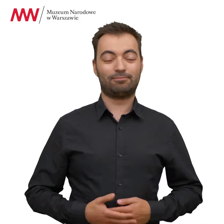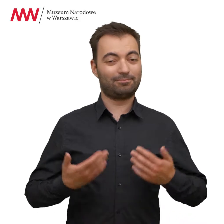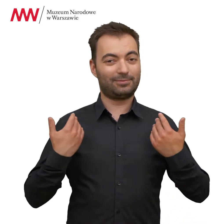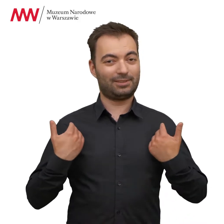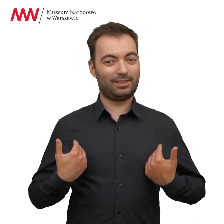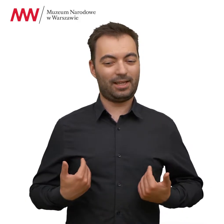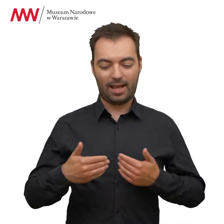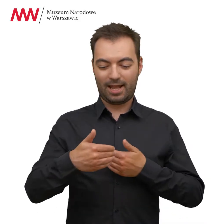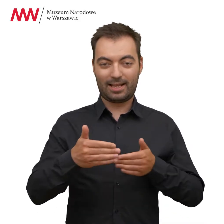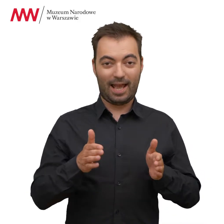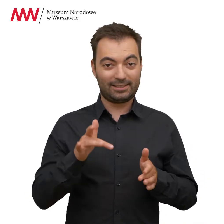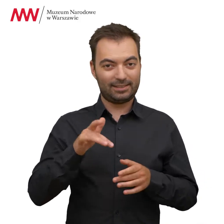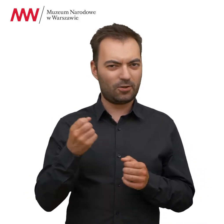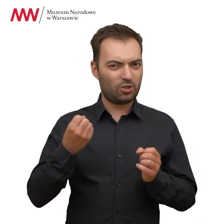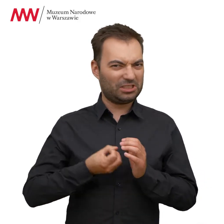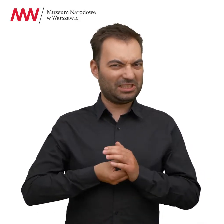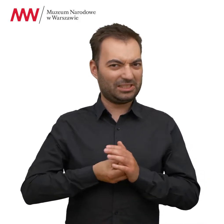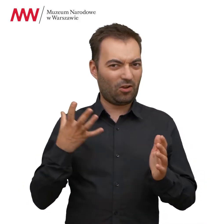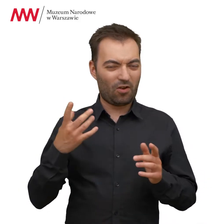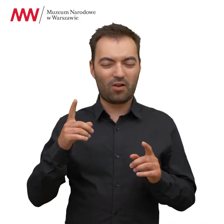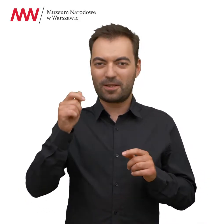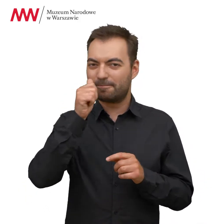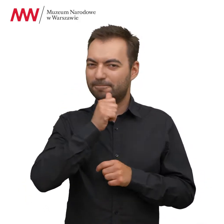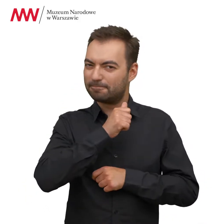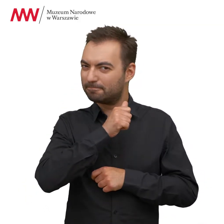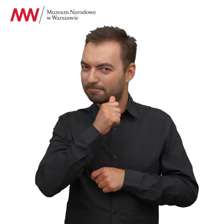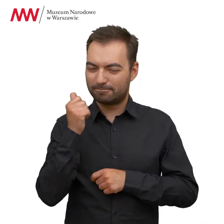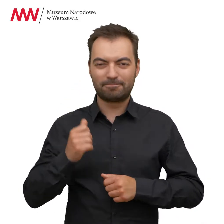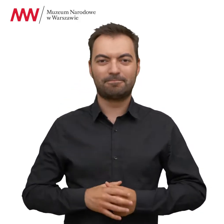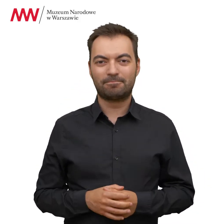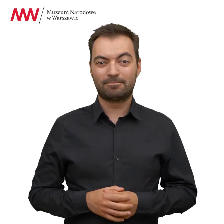Jestem kasetką o cennej i tajemniczej zawartości.